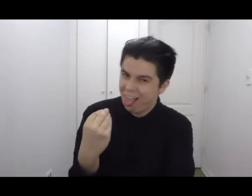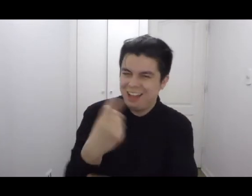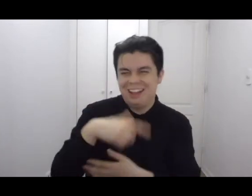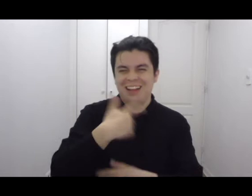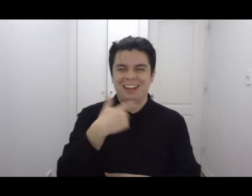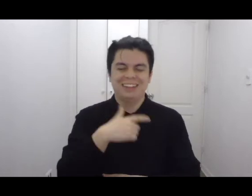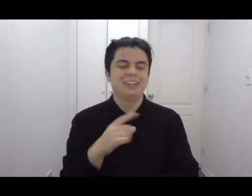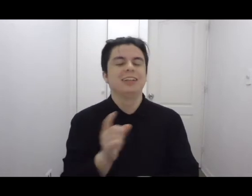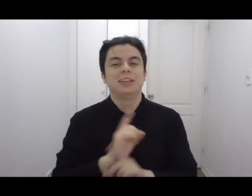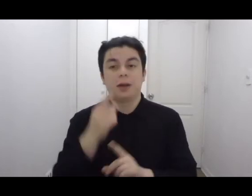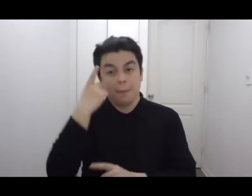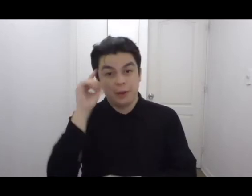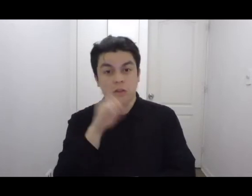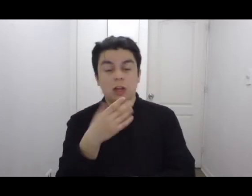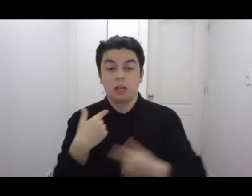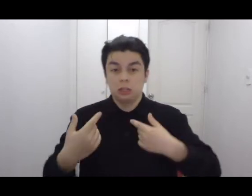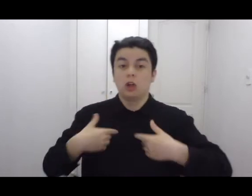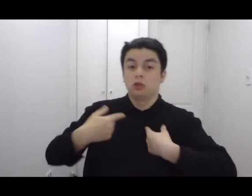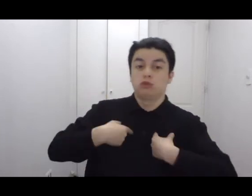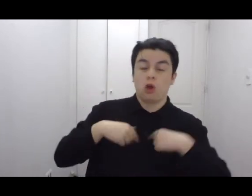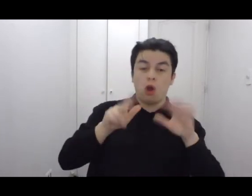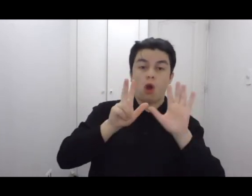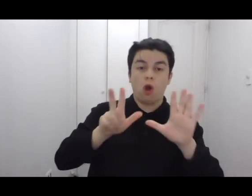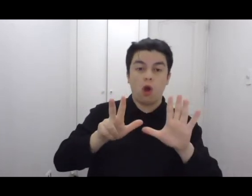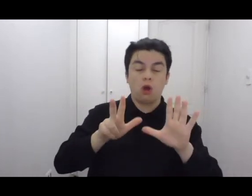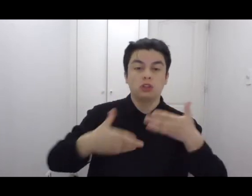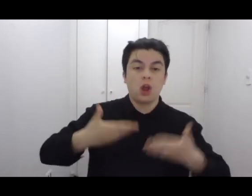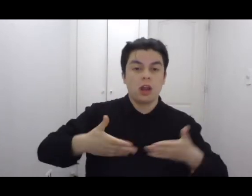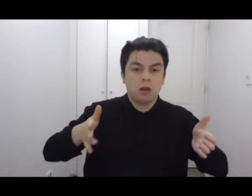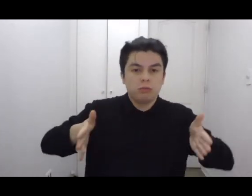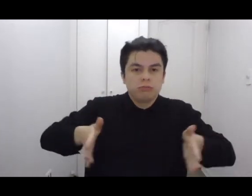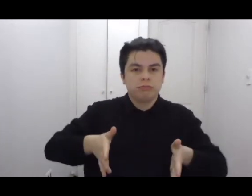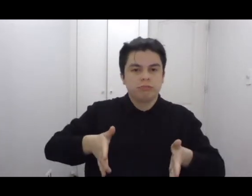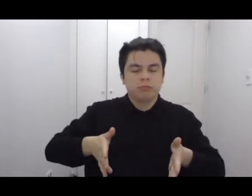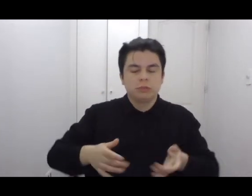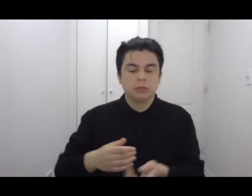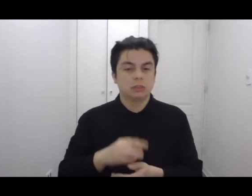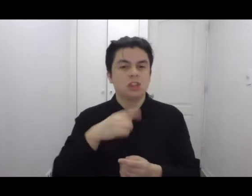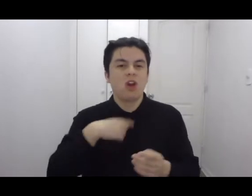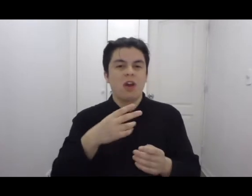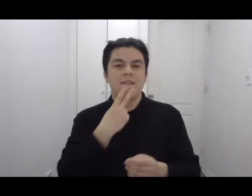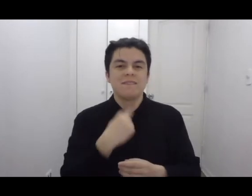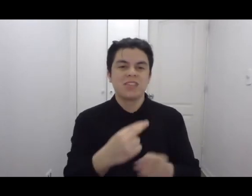pero la Berni está ahí - bajé 8 kilos! - ordenó su vida y su alimentación con la doctora Mónica Manrique